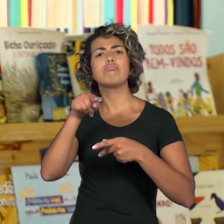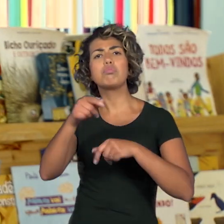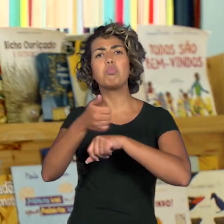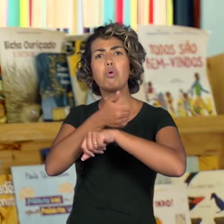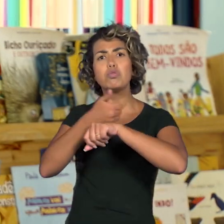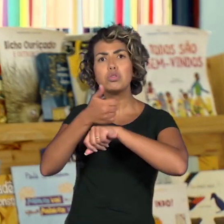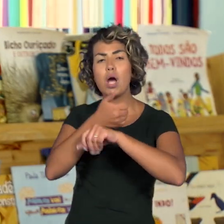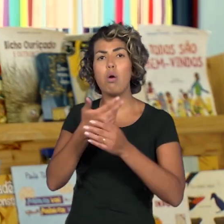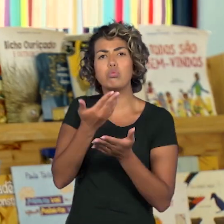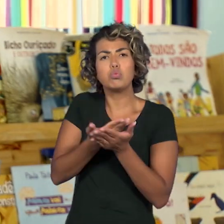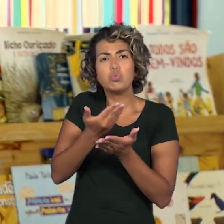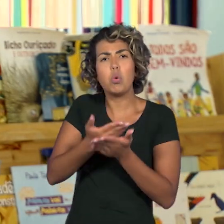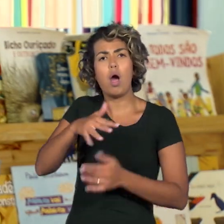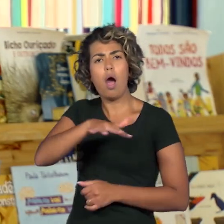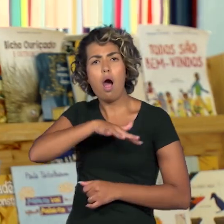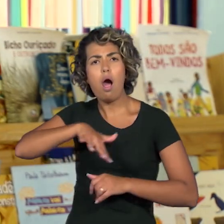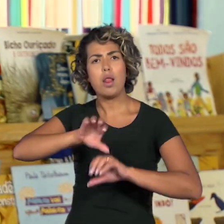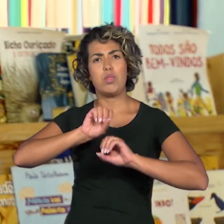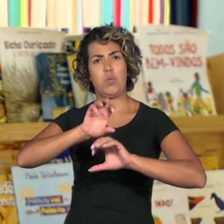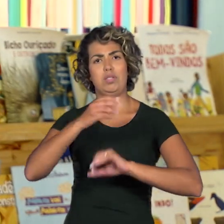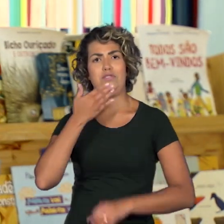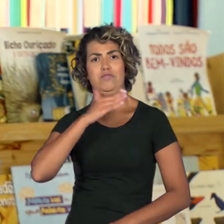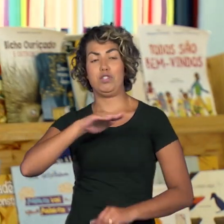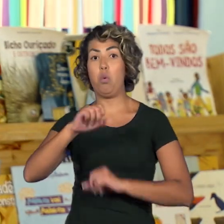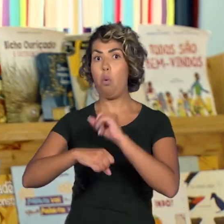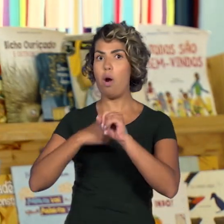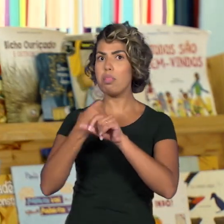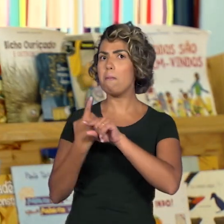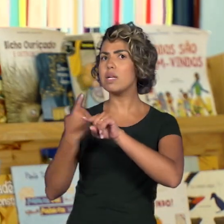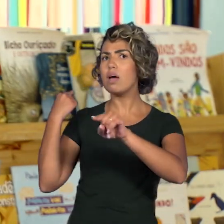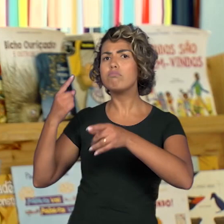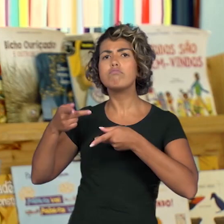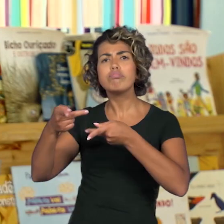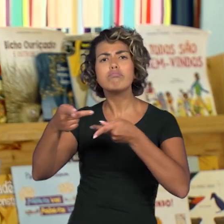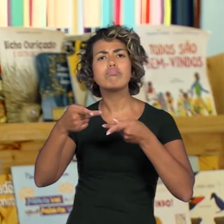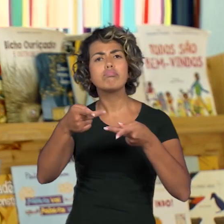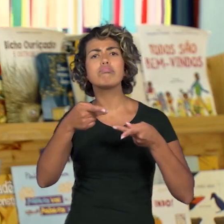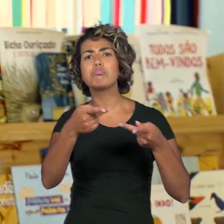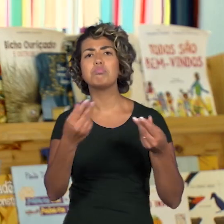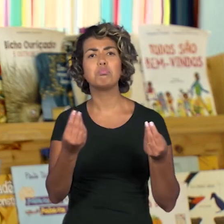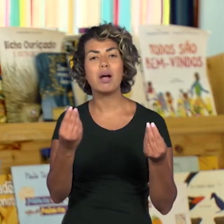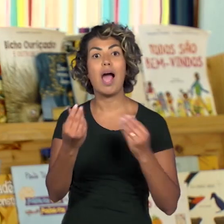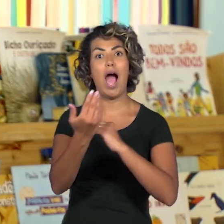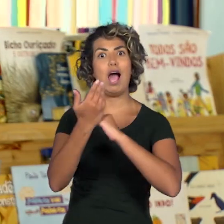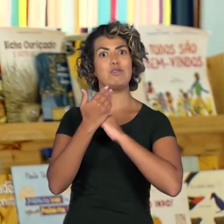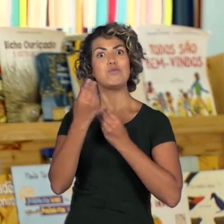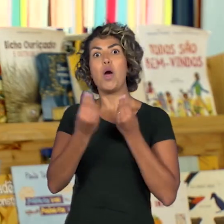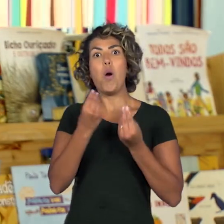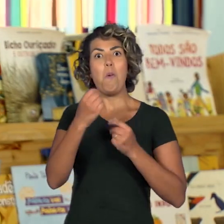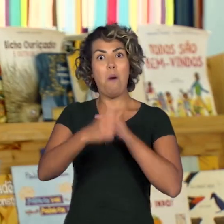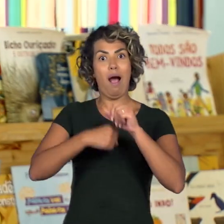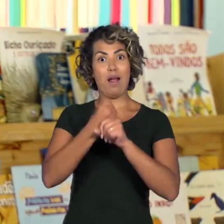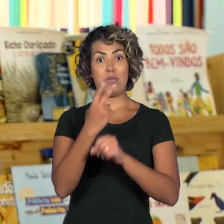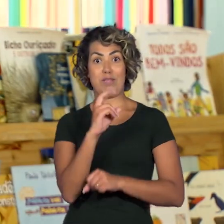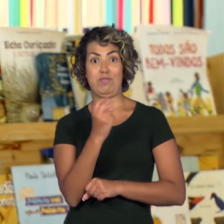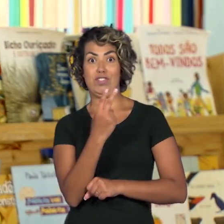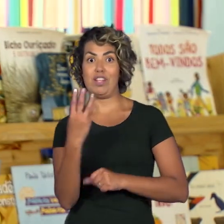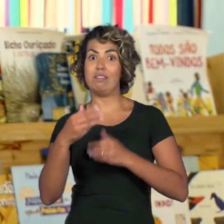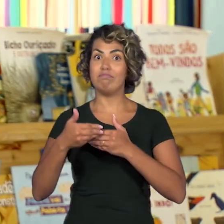QUE ATUAM NA EDUCAÇÃO INFANTIL, NO ANO PASSADO, AJUDARAM A DEFINIR OS FOCOS E OS PROCESSOS FORMATIVOS DE 2023.